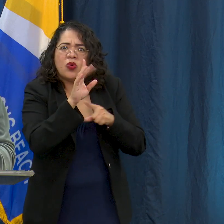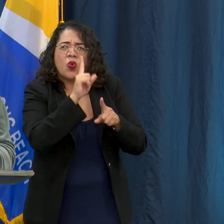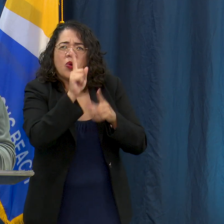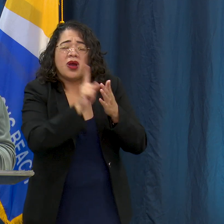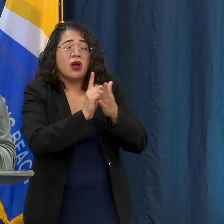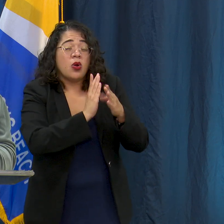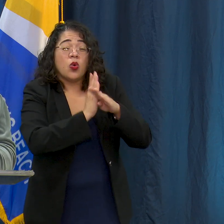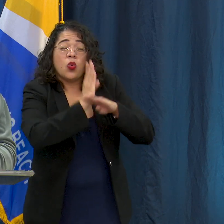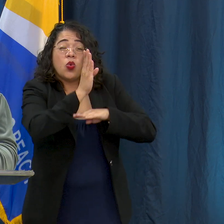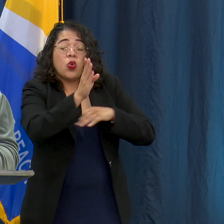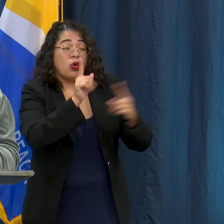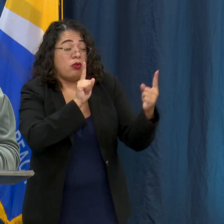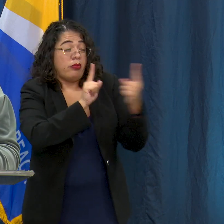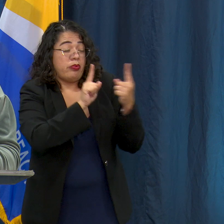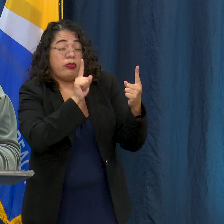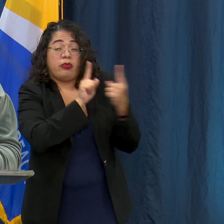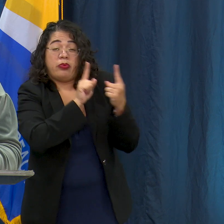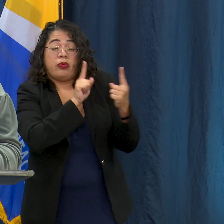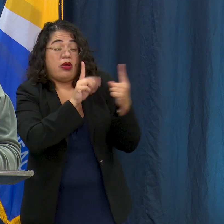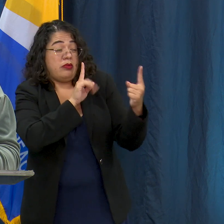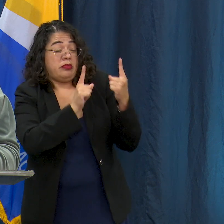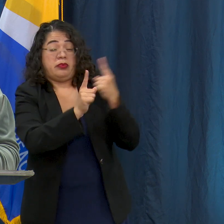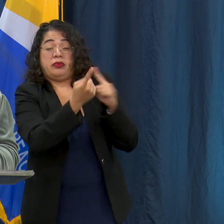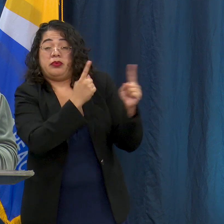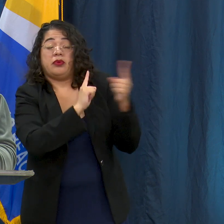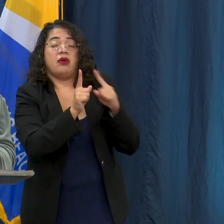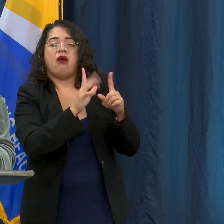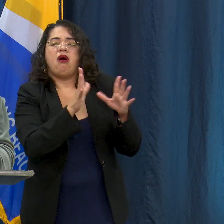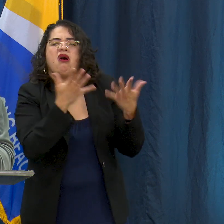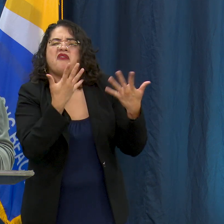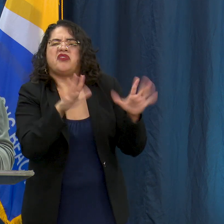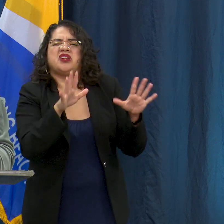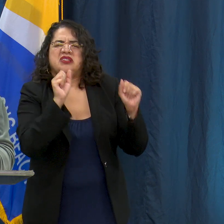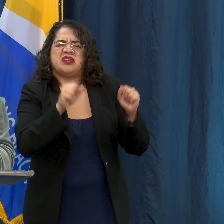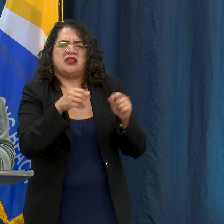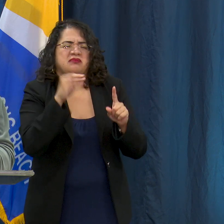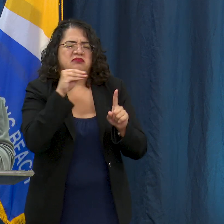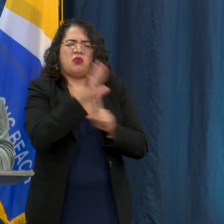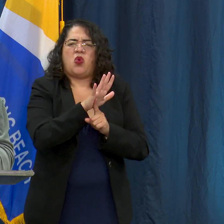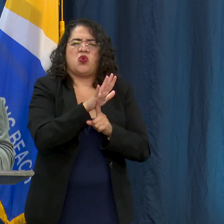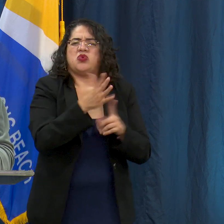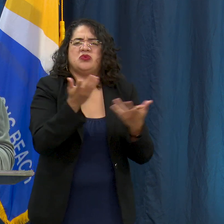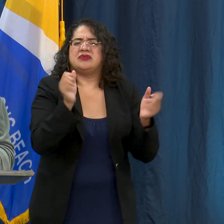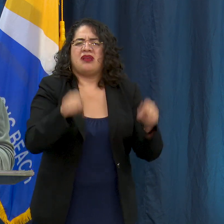riesgo de propagation del v dos intent a seguir las partes locales estatales lo